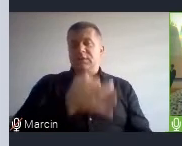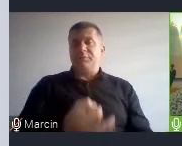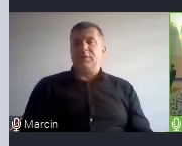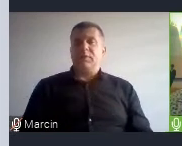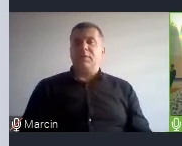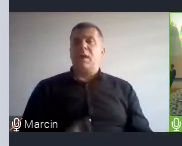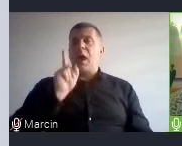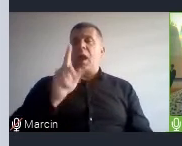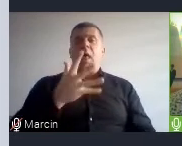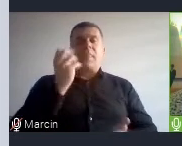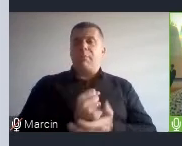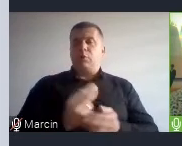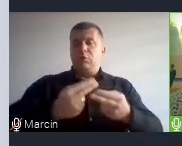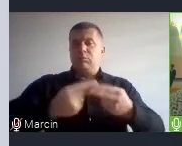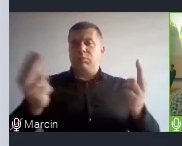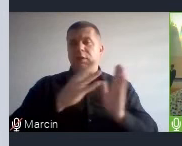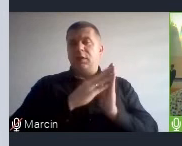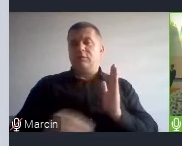ale nie musimy publikować wzoru umowy.